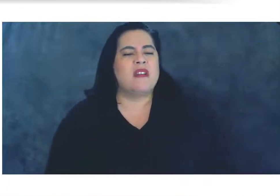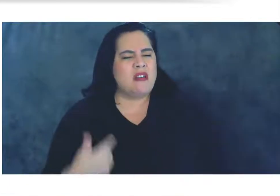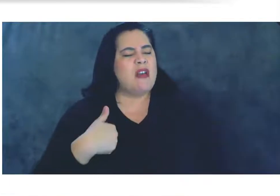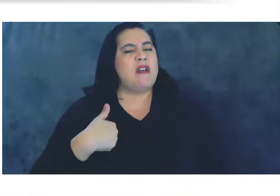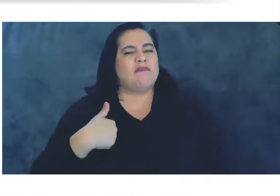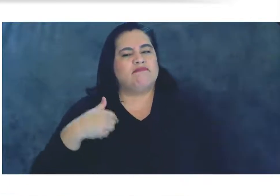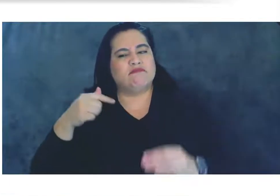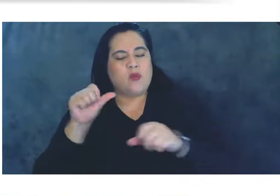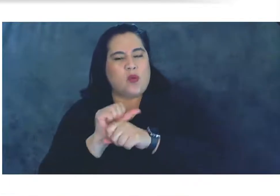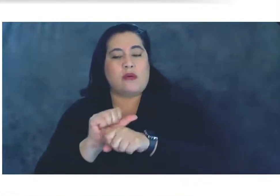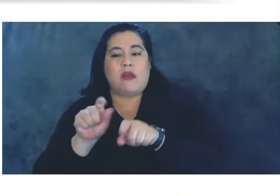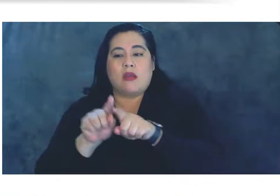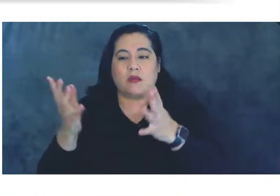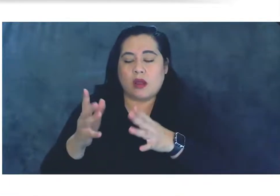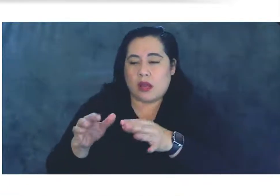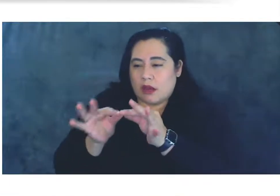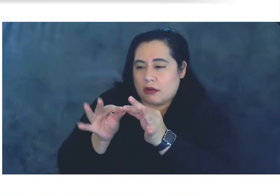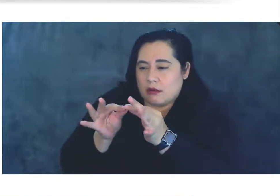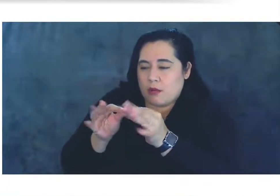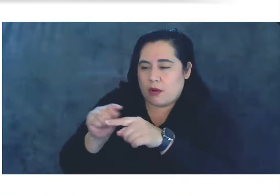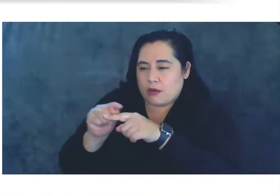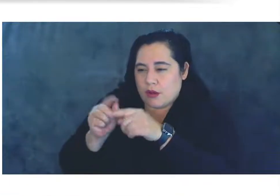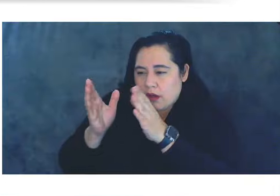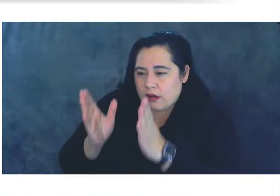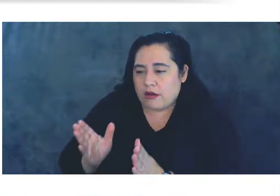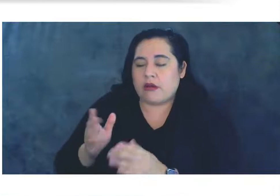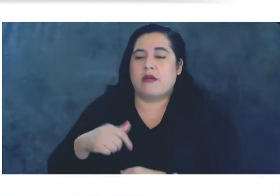he trabajado como capacitadora de intérpretes, consultora,